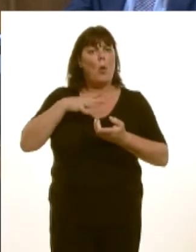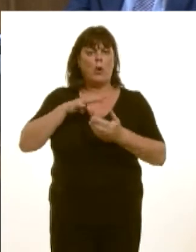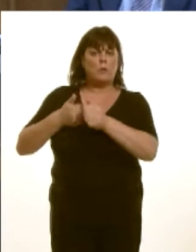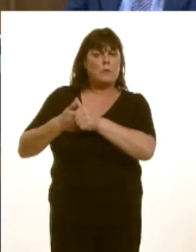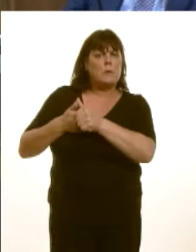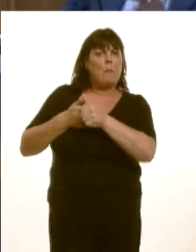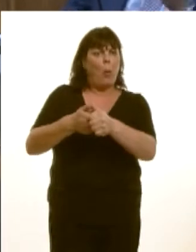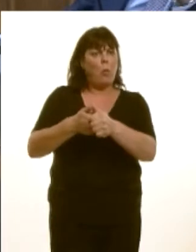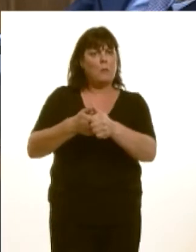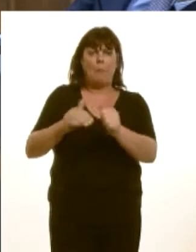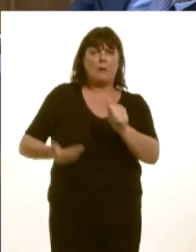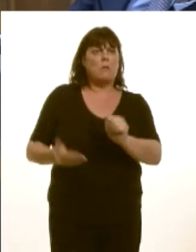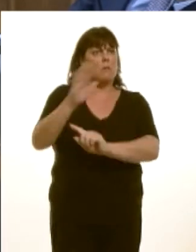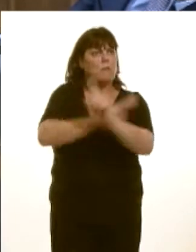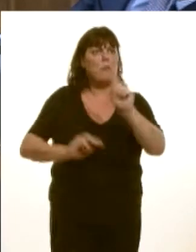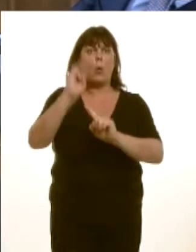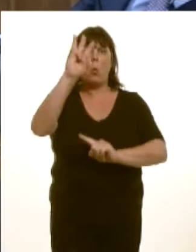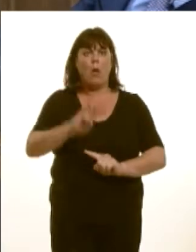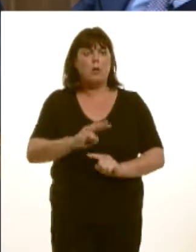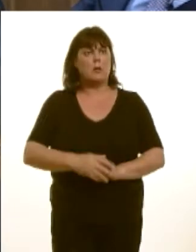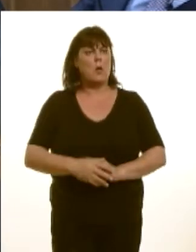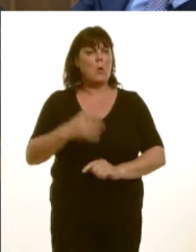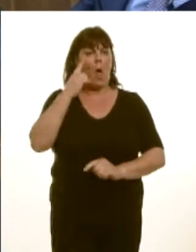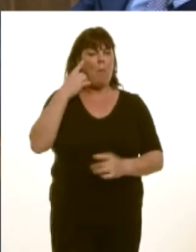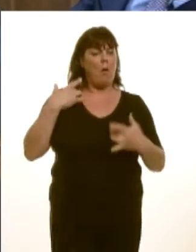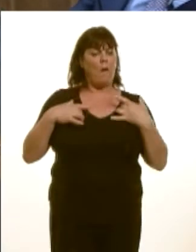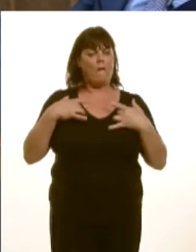Felly, rwy’n edrych ymlaen at weld sylwadau’r FSB.